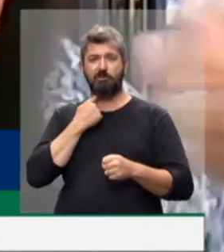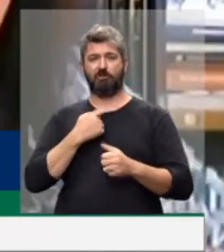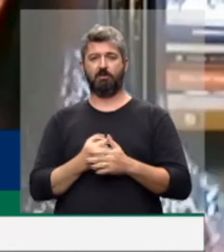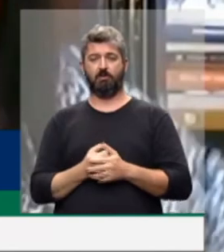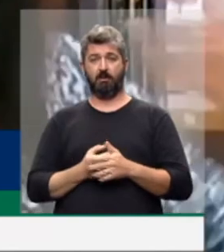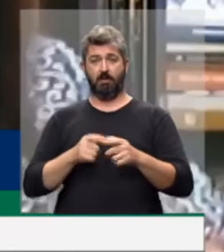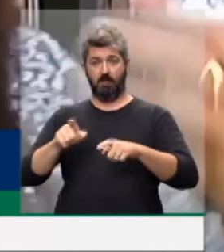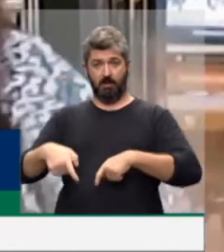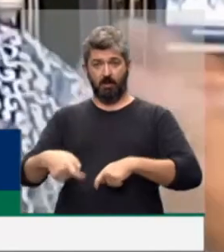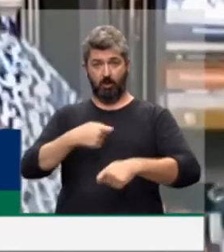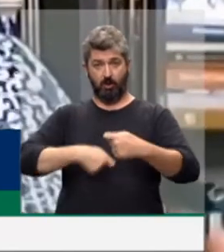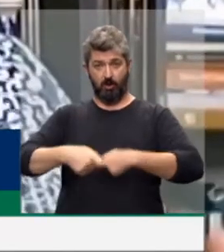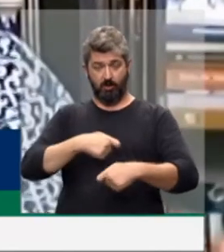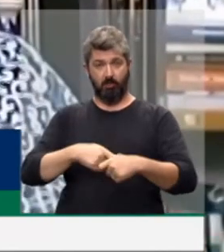QUE TERÁCOM ESSA POLÍTICA